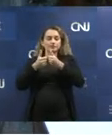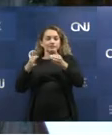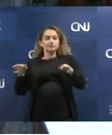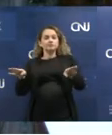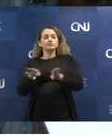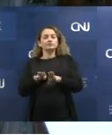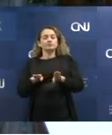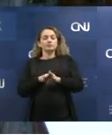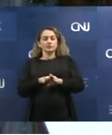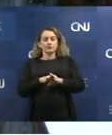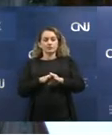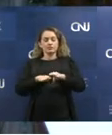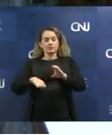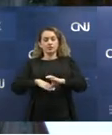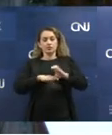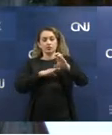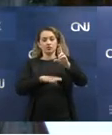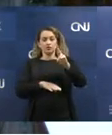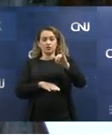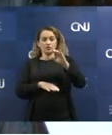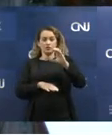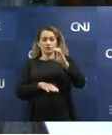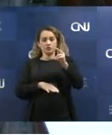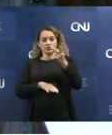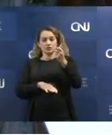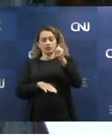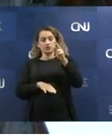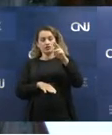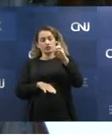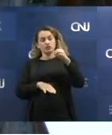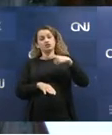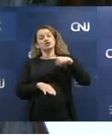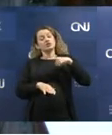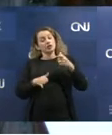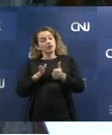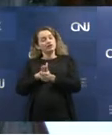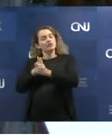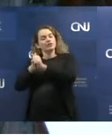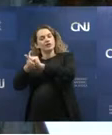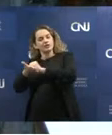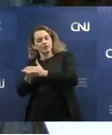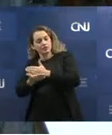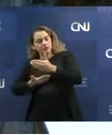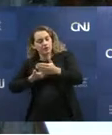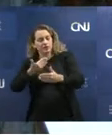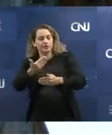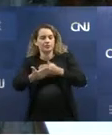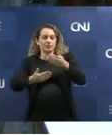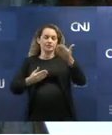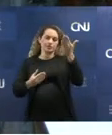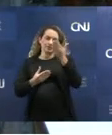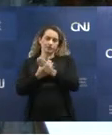porque efetivamente houve um retardamento na tramitação do processo. Isso é um fato indiscutível,